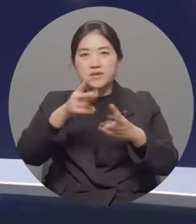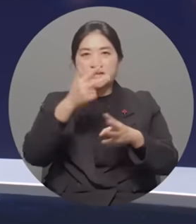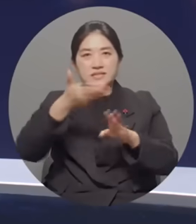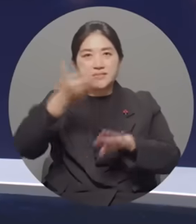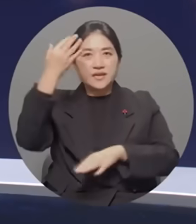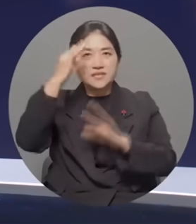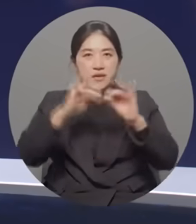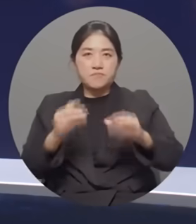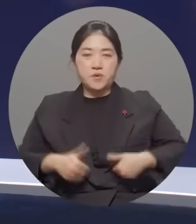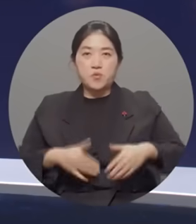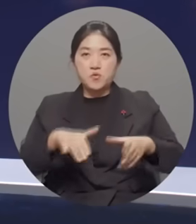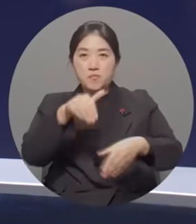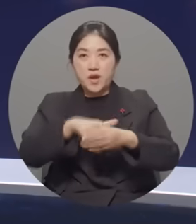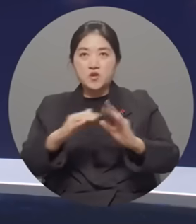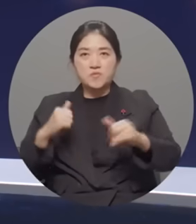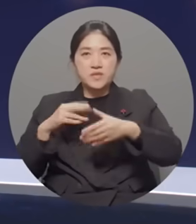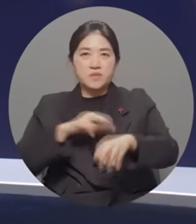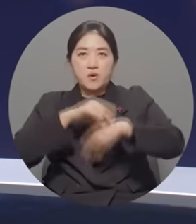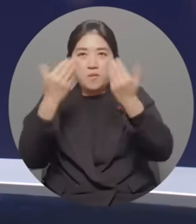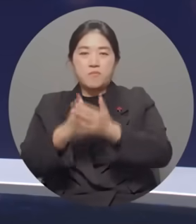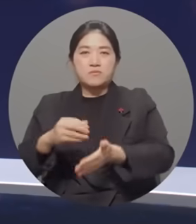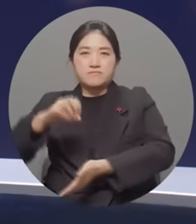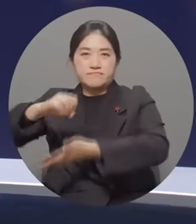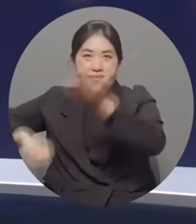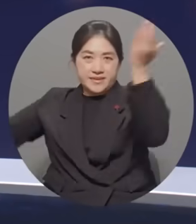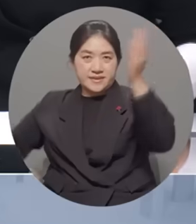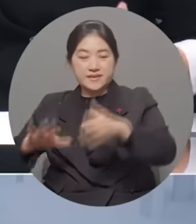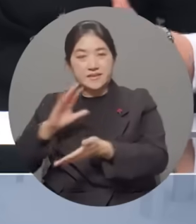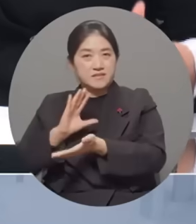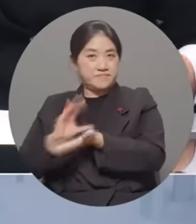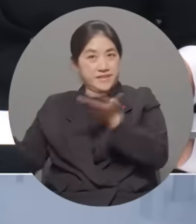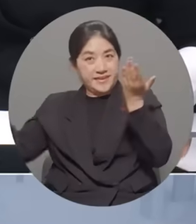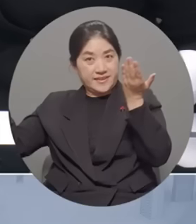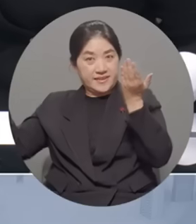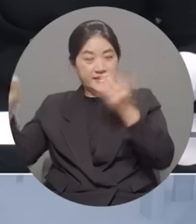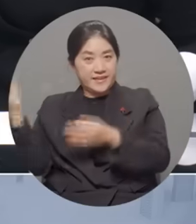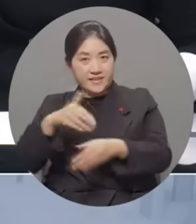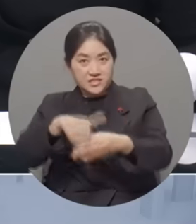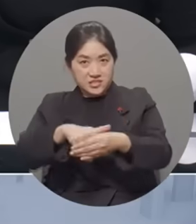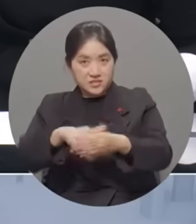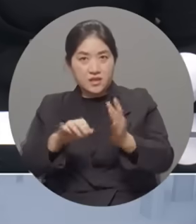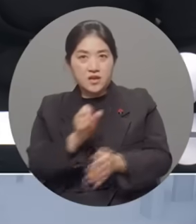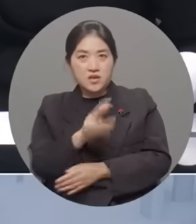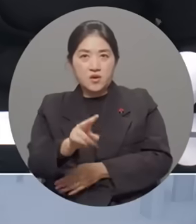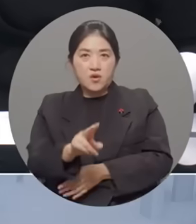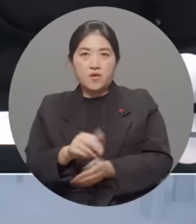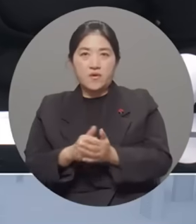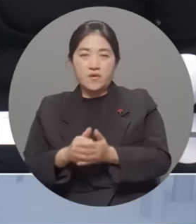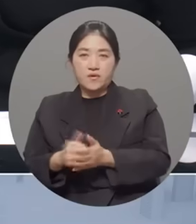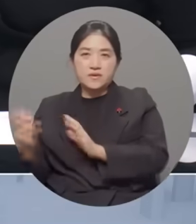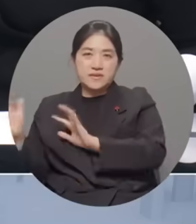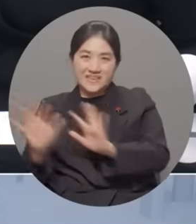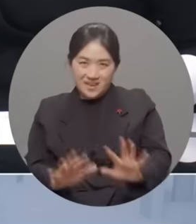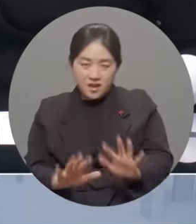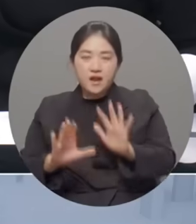일단 재의결 절차를 거쳐야 하는데요. 이때는 재적 의원 과반수 출석에 출석의원의 3분의 2 이상이 찬성을 해야 합니다. 오늘 표결에는 국민의힘 의원들이 모두 퇴장했죠.